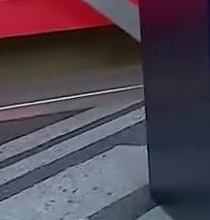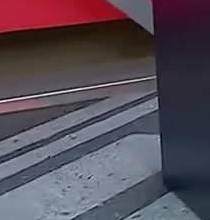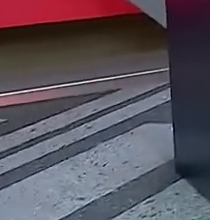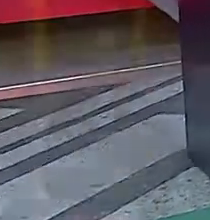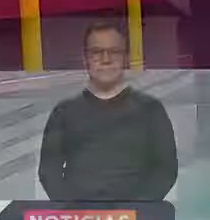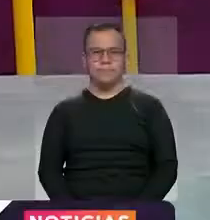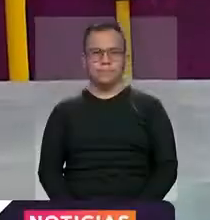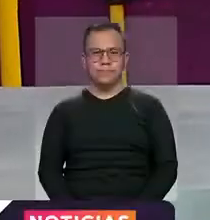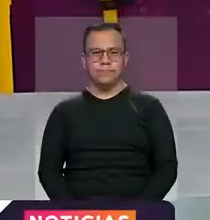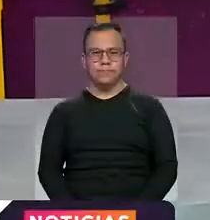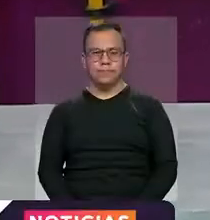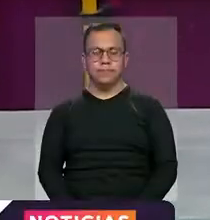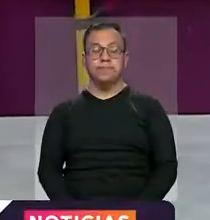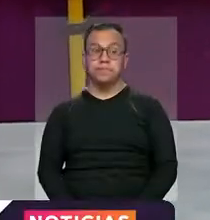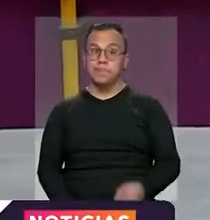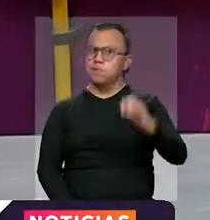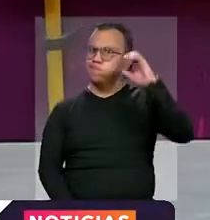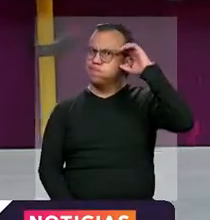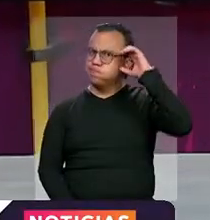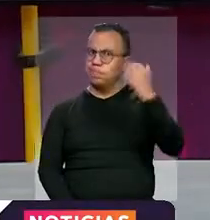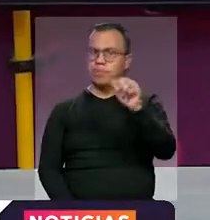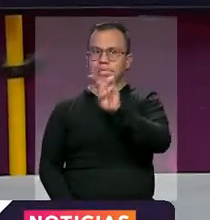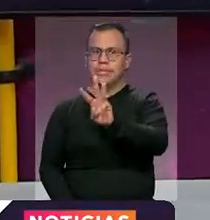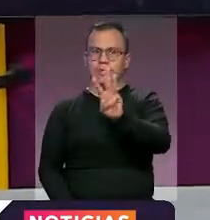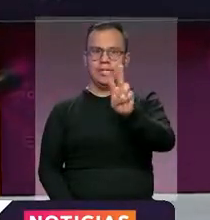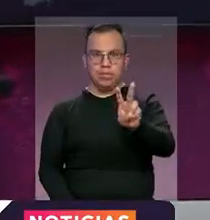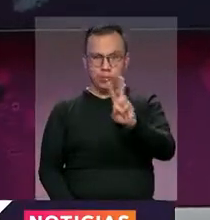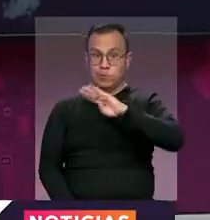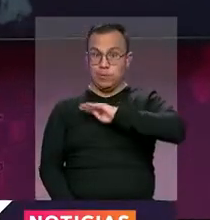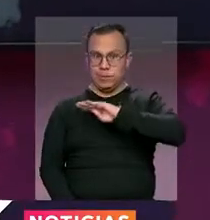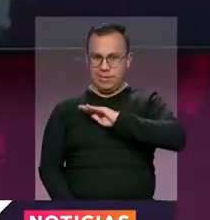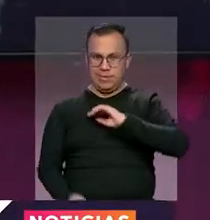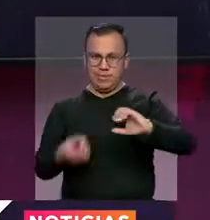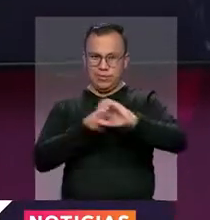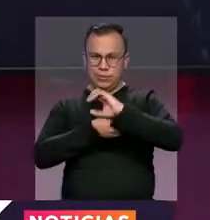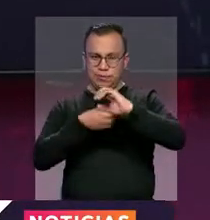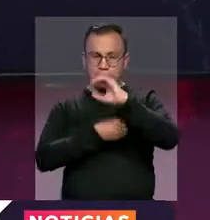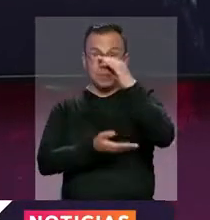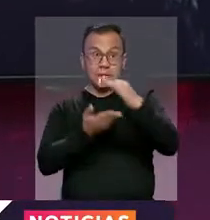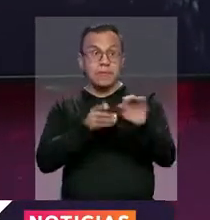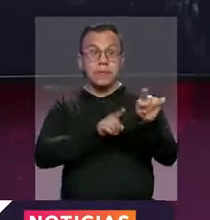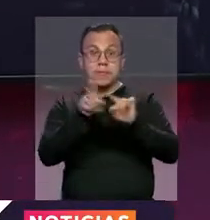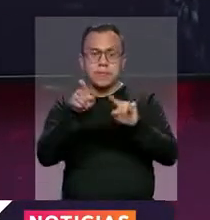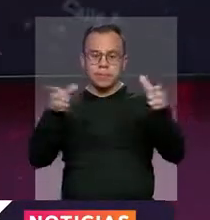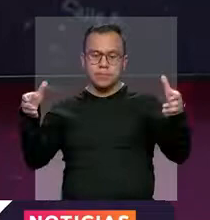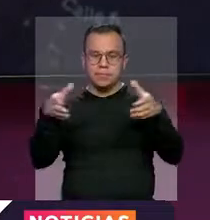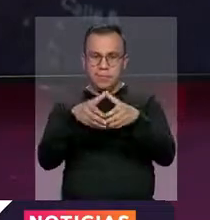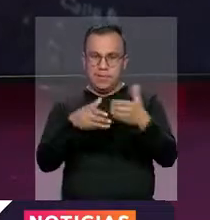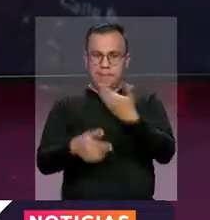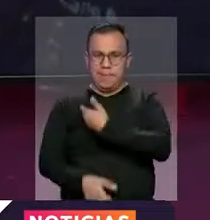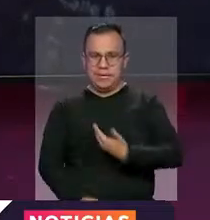ESTEBAN BEJARANO PARA NOTICIAS